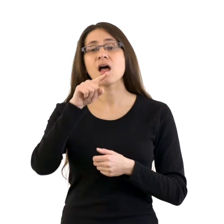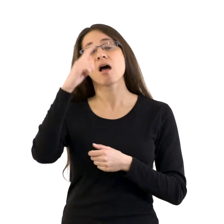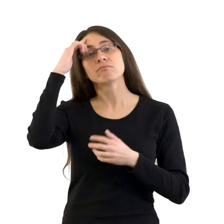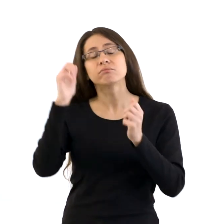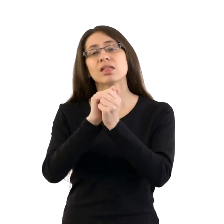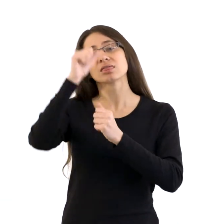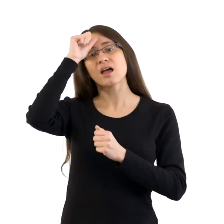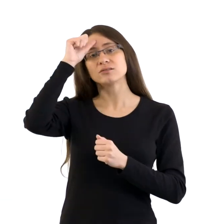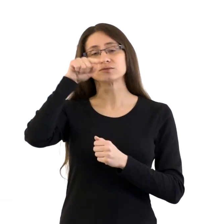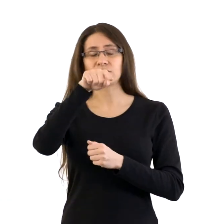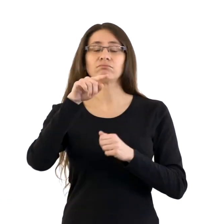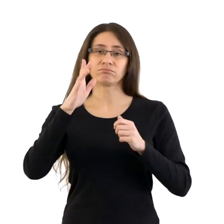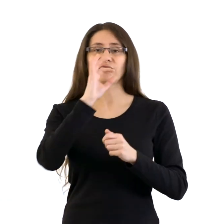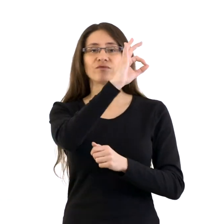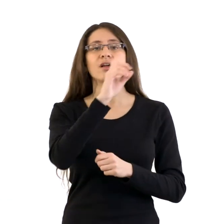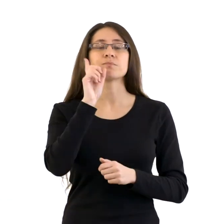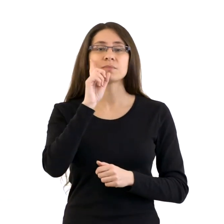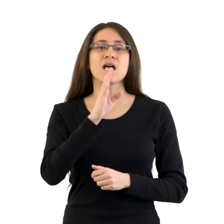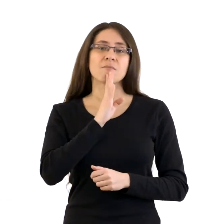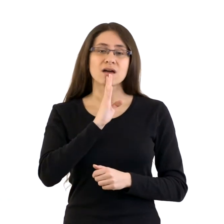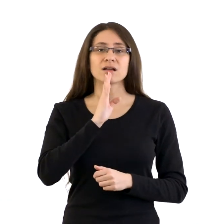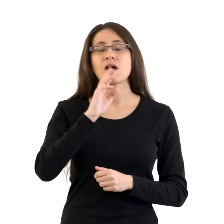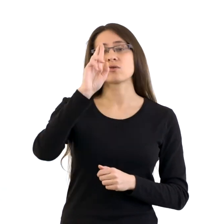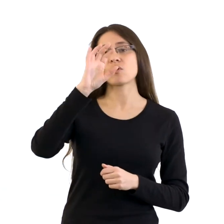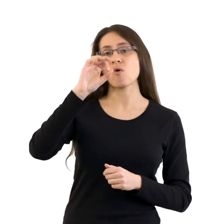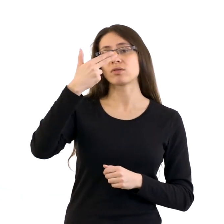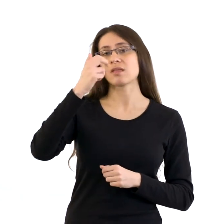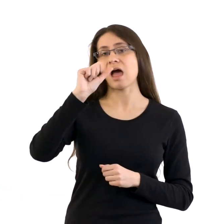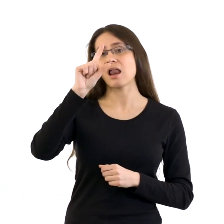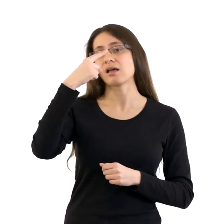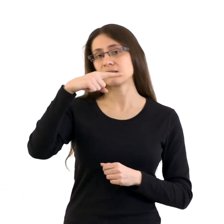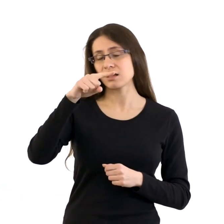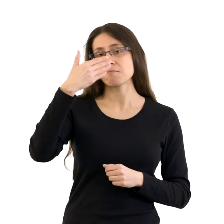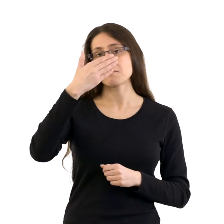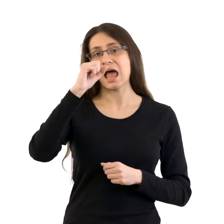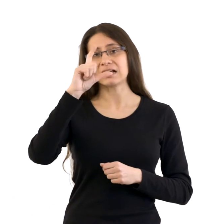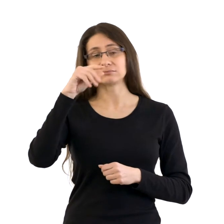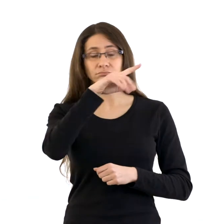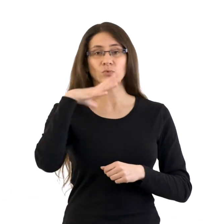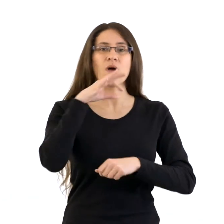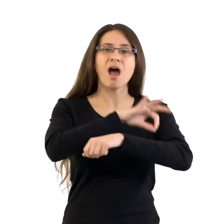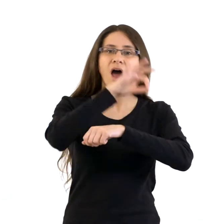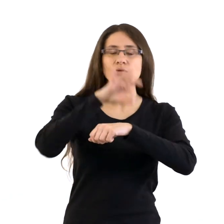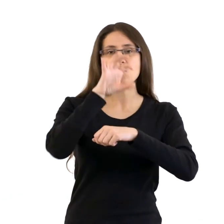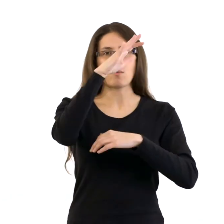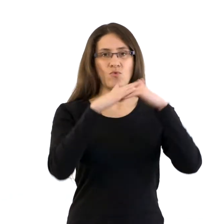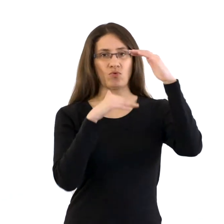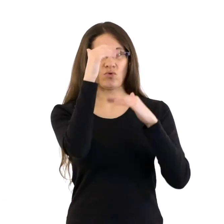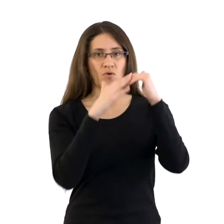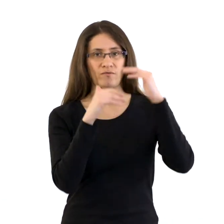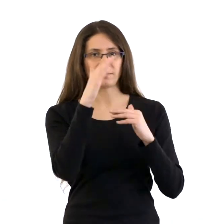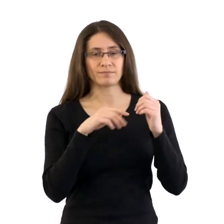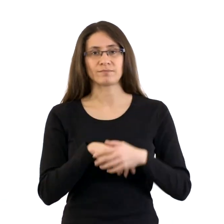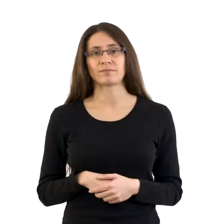Koncepcja została stworzona przez amerykańskiego architekta Ronalda Mace'a